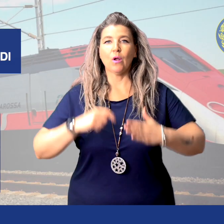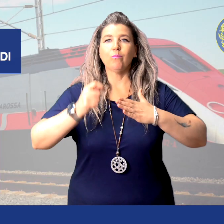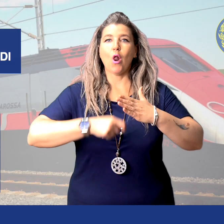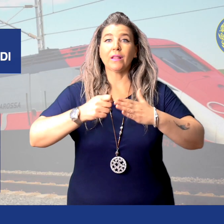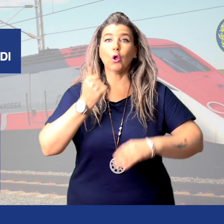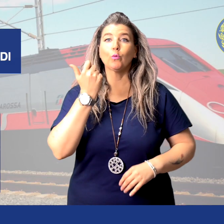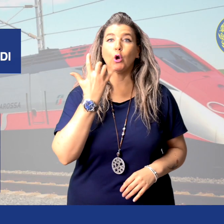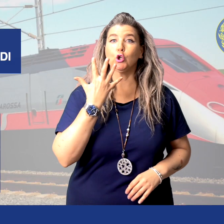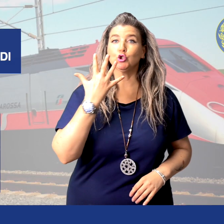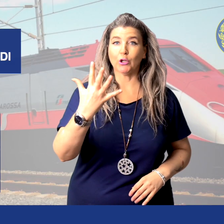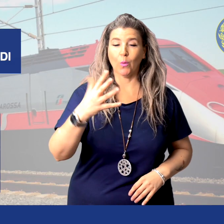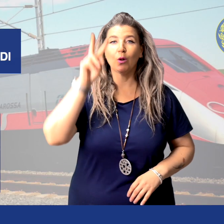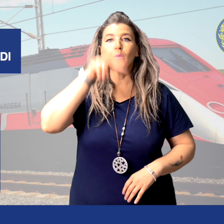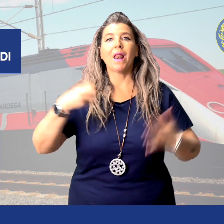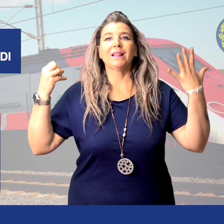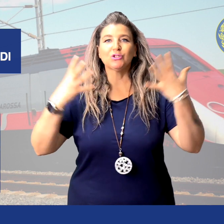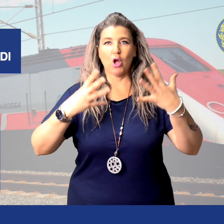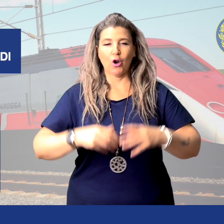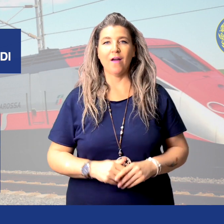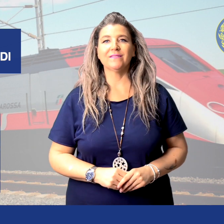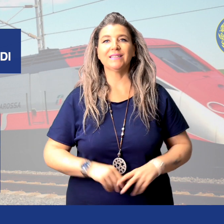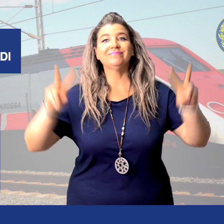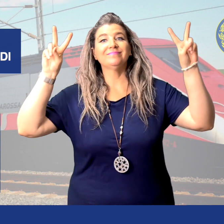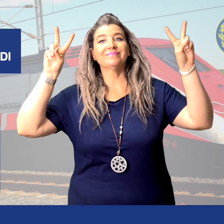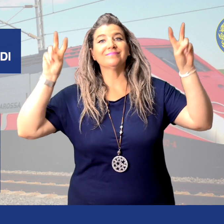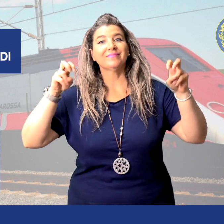Bollettino ENS n. 5/2019